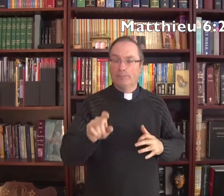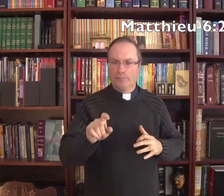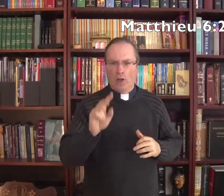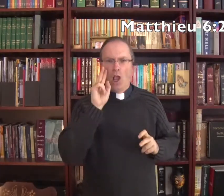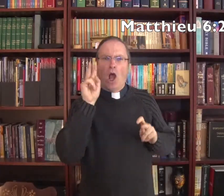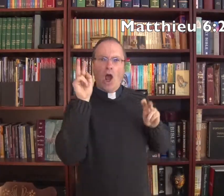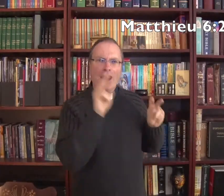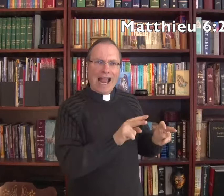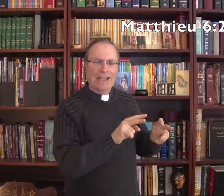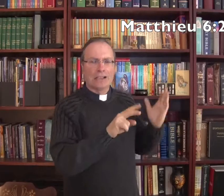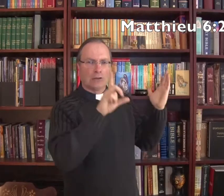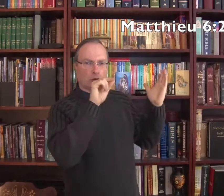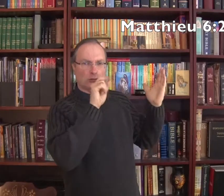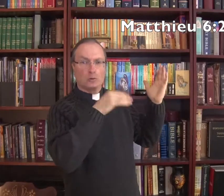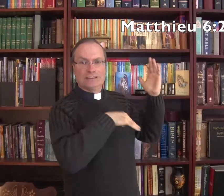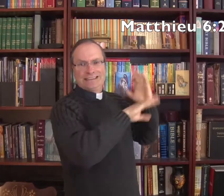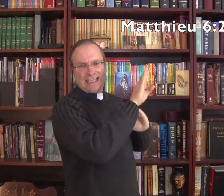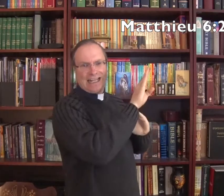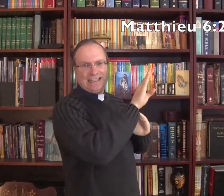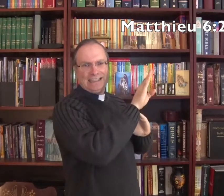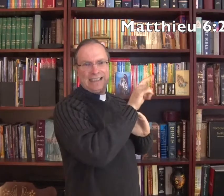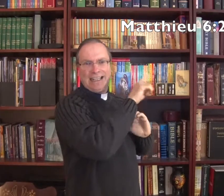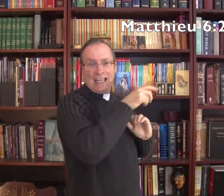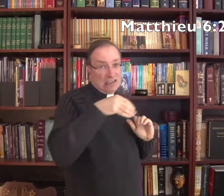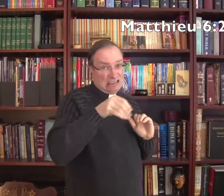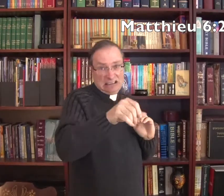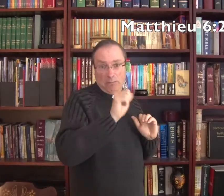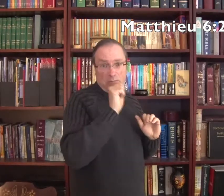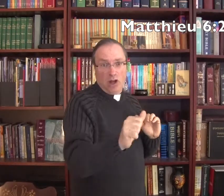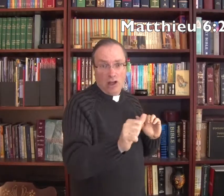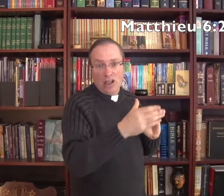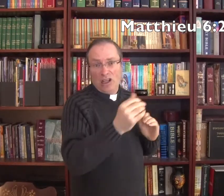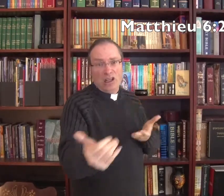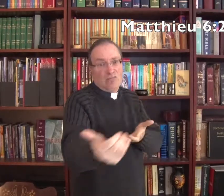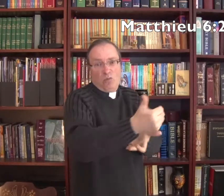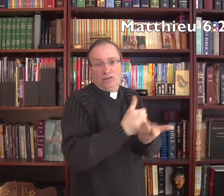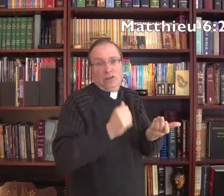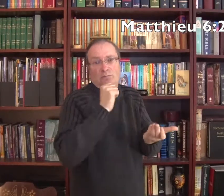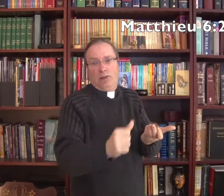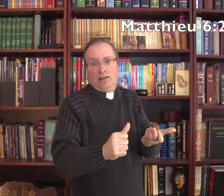Regardez les oiseaux du ciel: ils ne sèment pas et ne moissonnent pas,